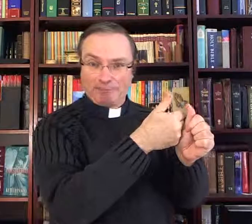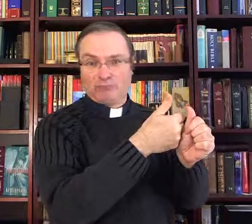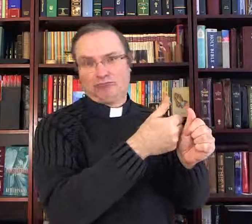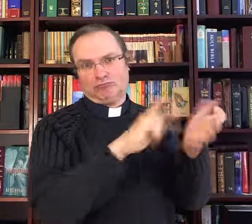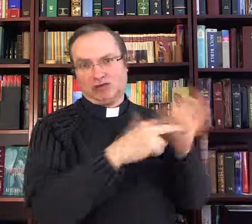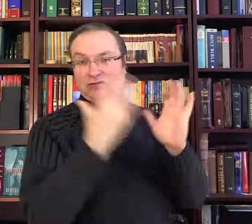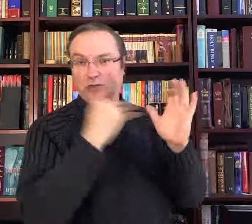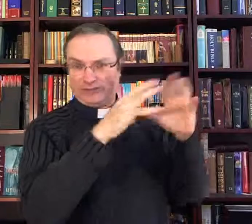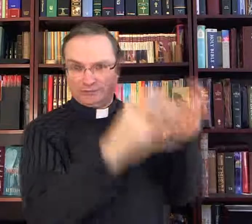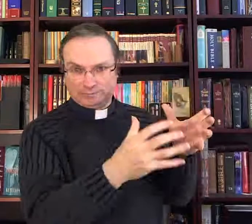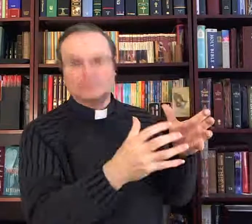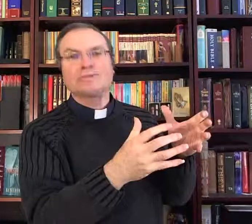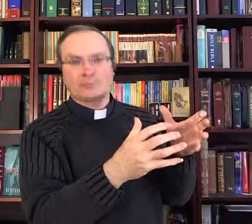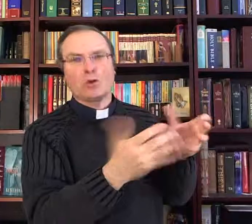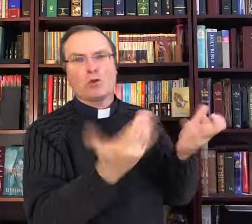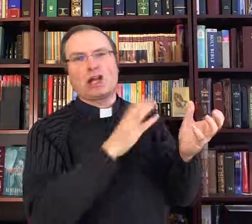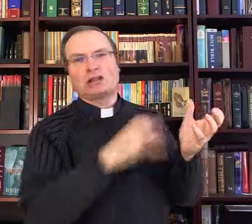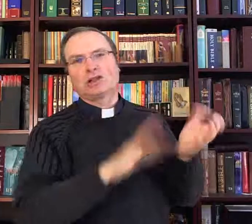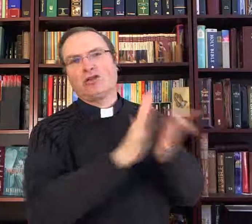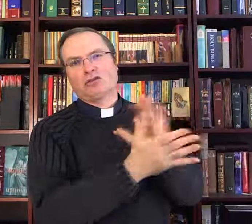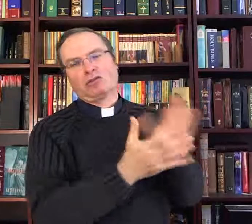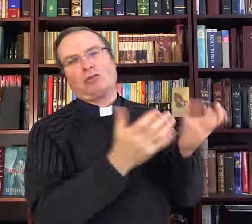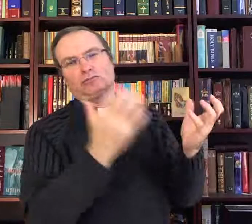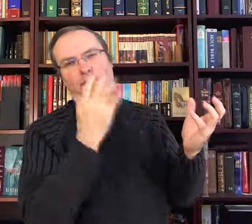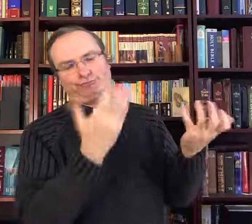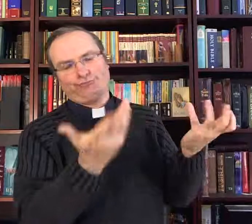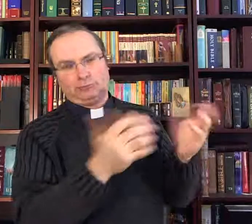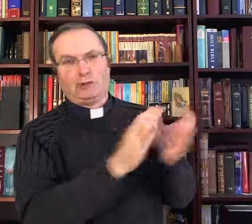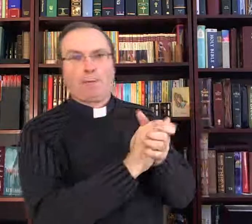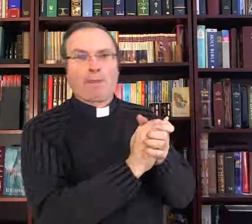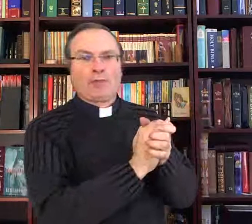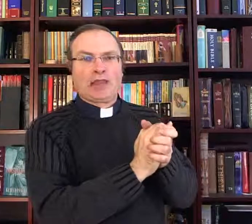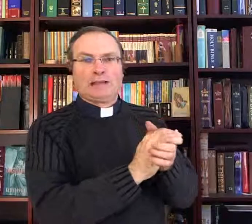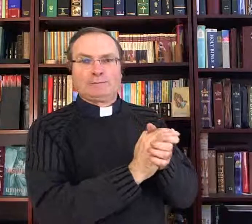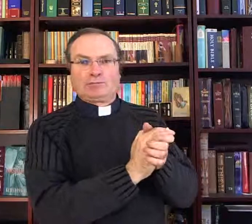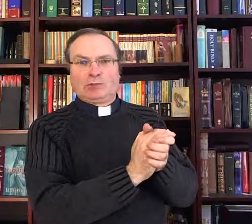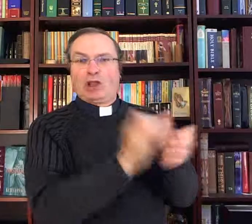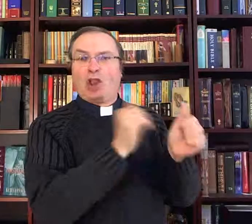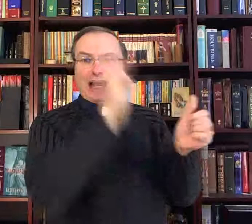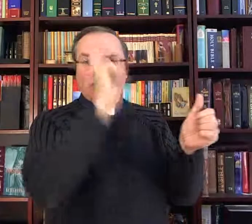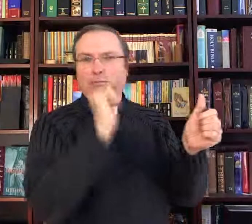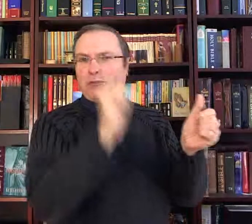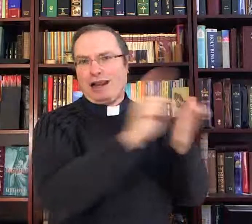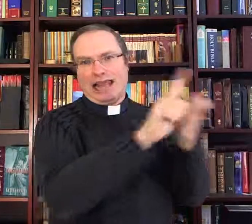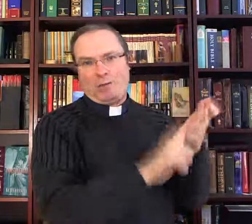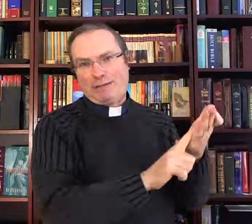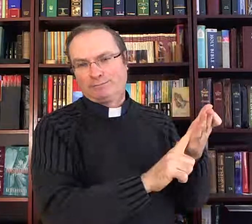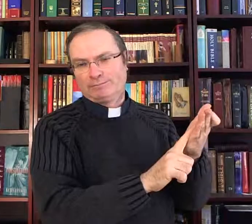(c’est-à-dire les Juifs, ou chrétiens devenus Juifs) ne respectent pas la loi,